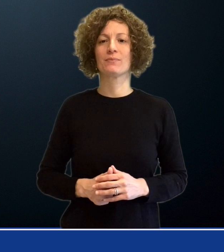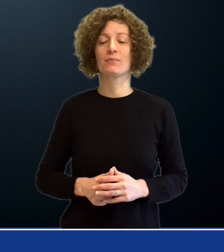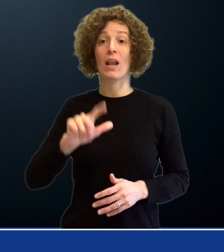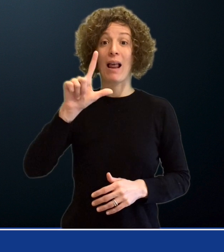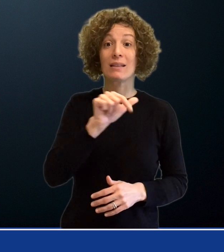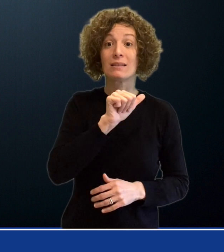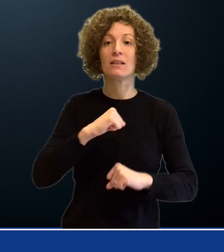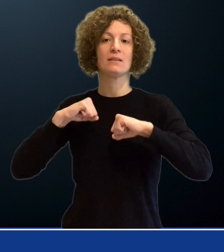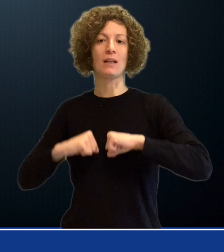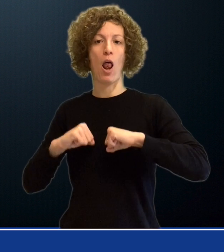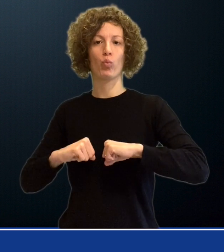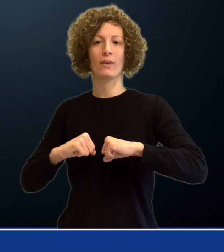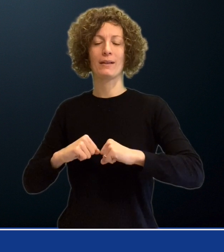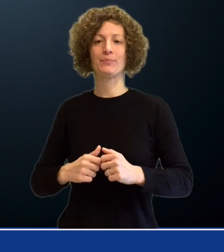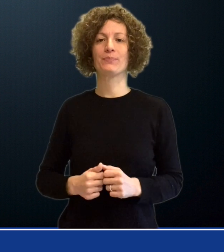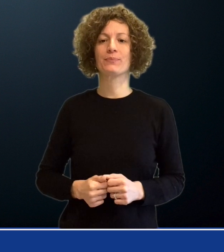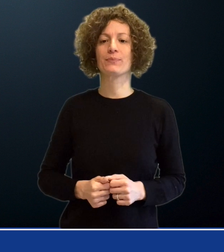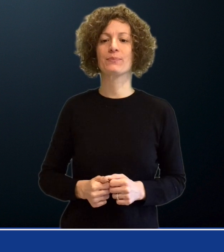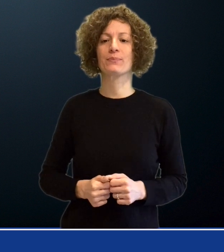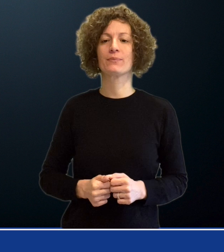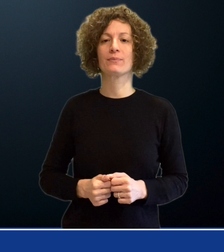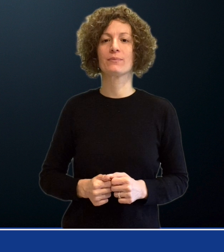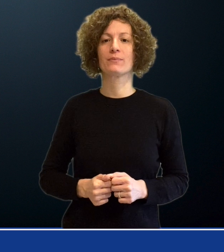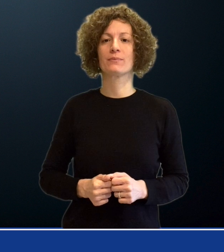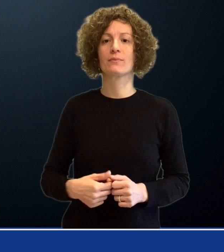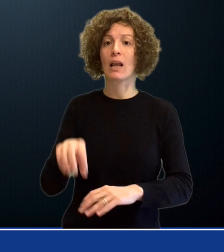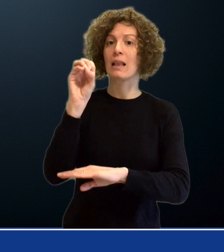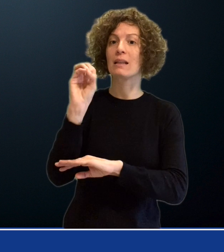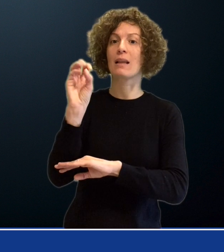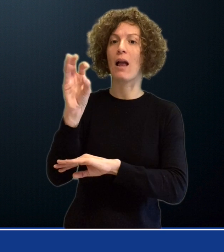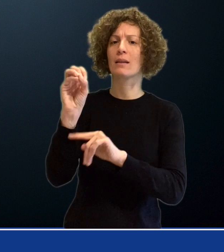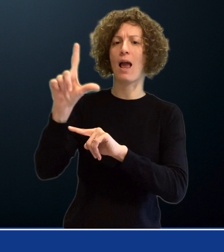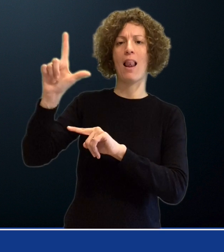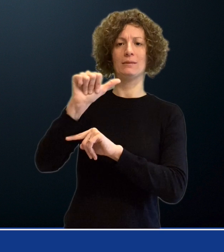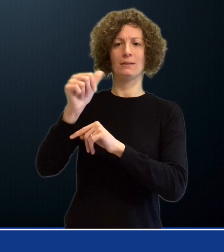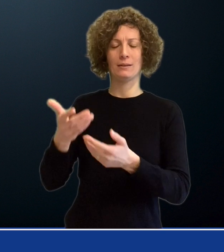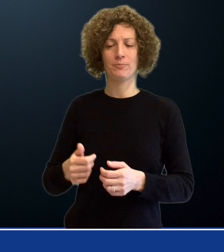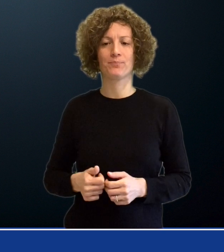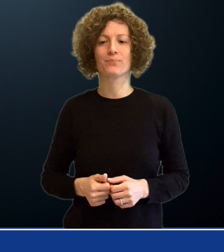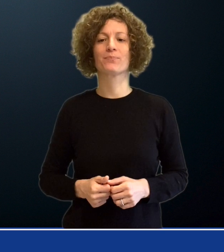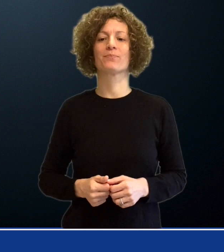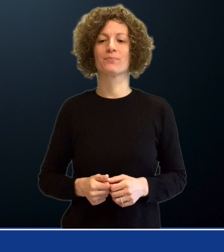LIS e salute; didattica della LIS;